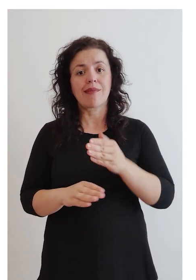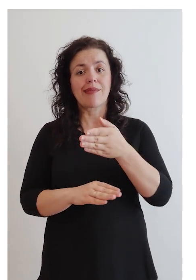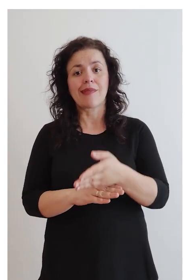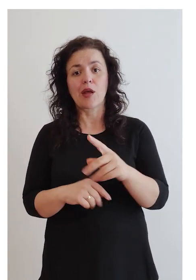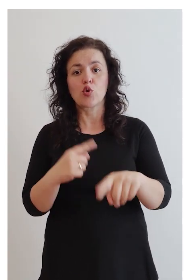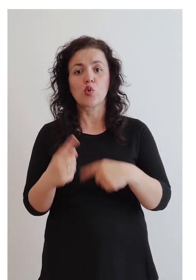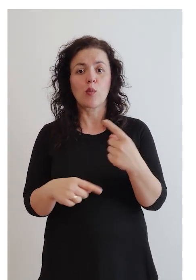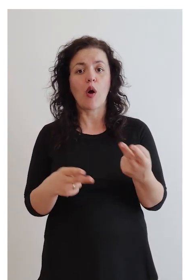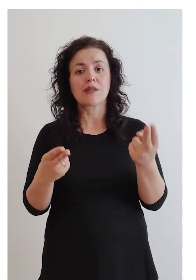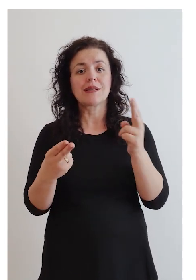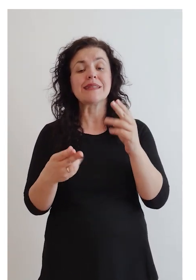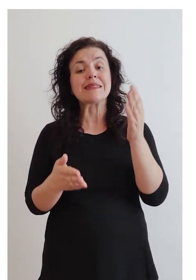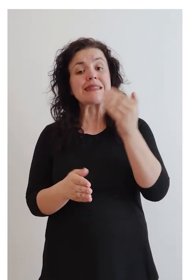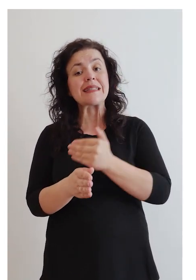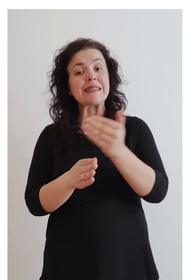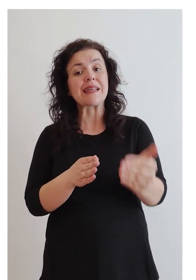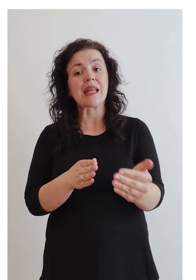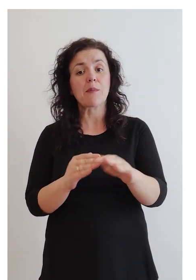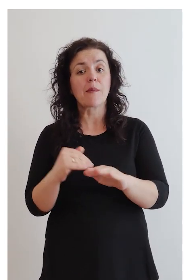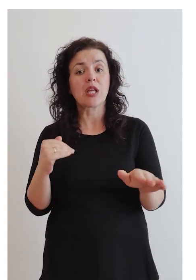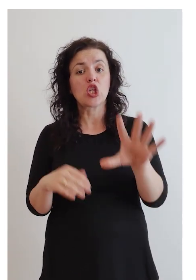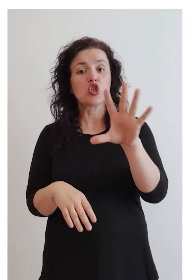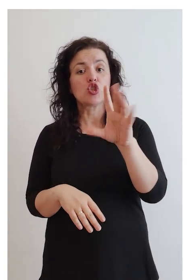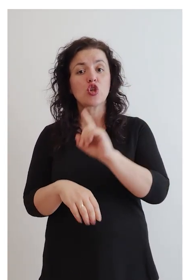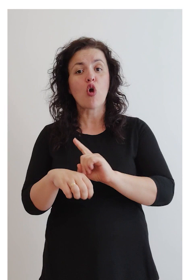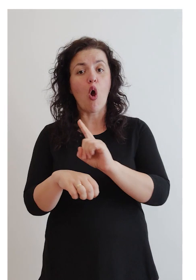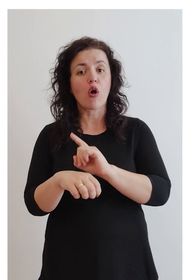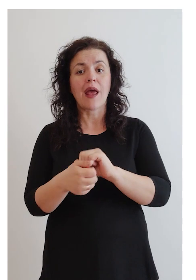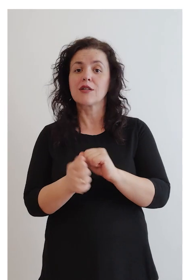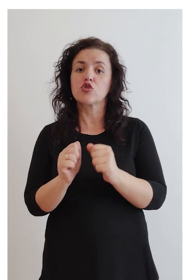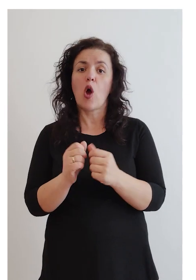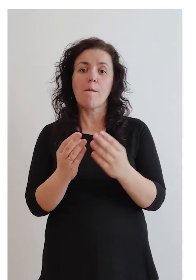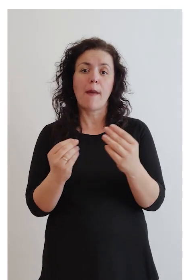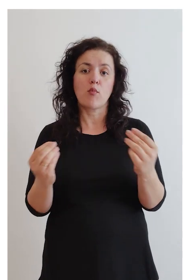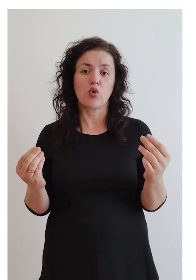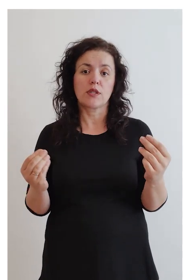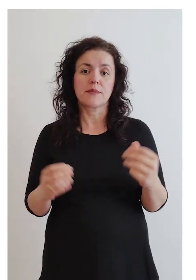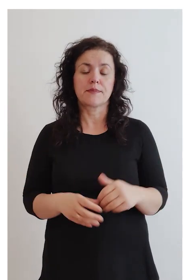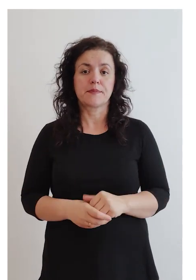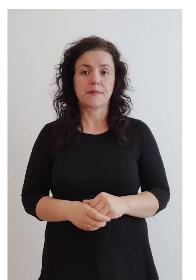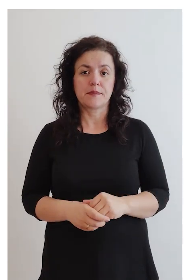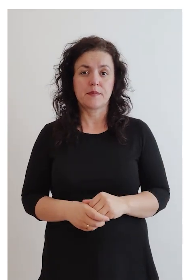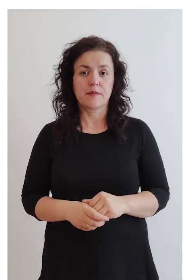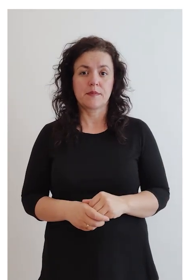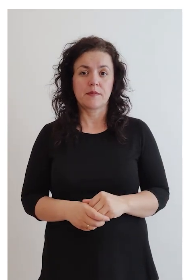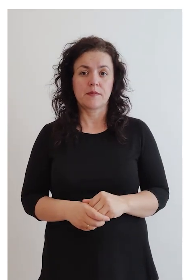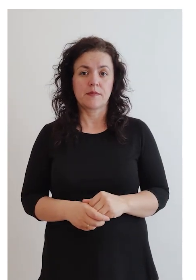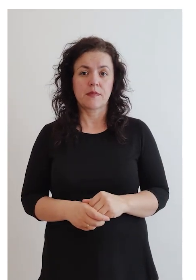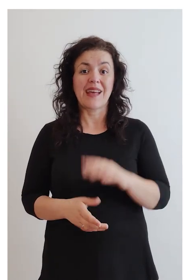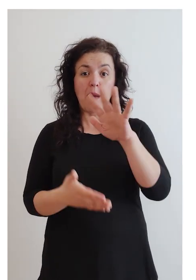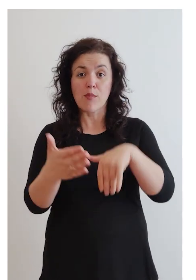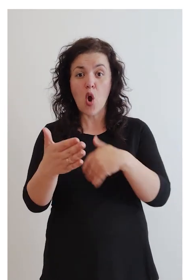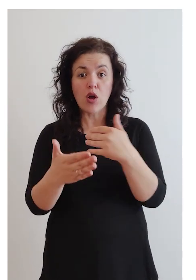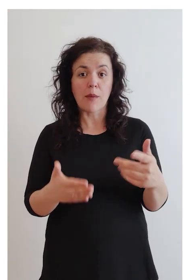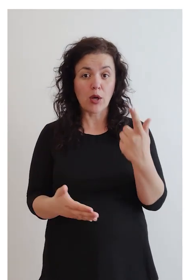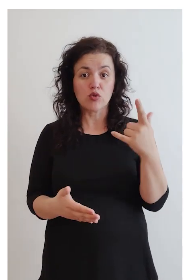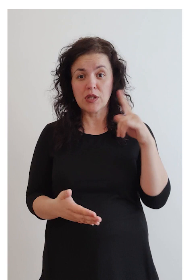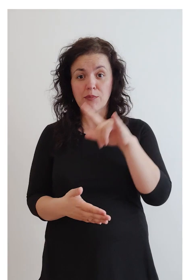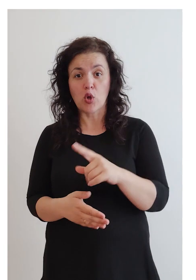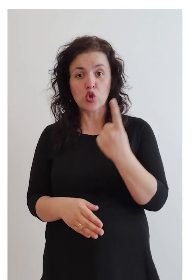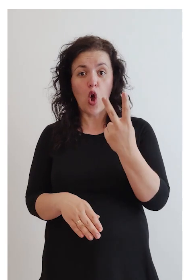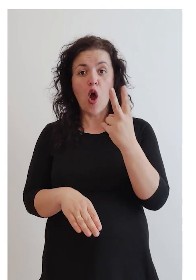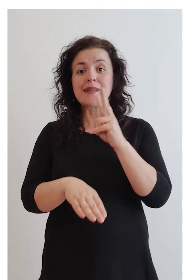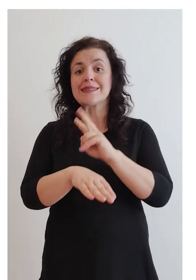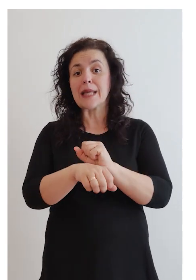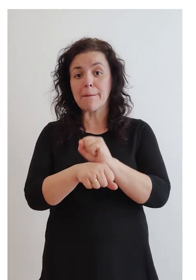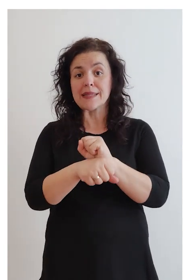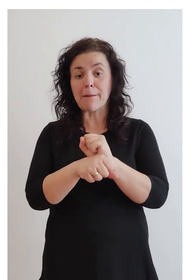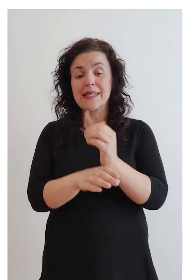Reprogramarea unui zbor cu două săptămâni înainte de ora de plecare va da naștere la aceleași drepturi ca și anularea